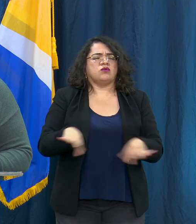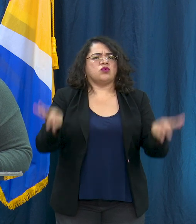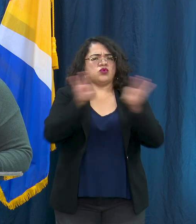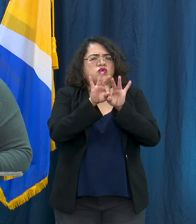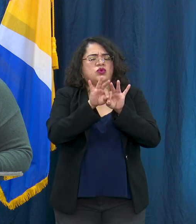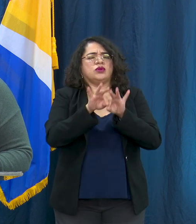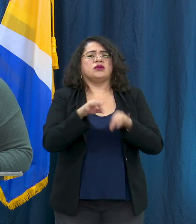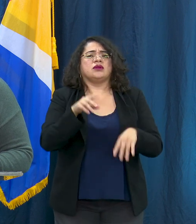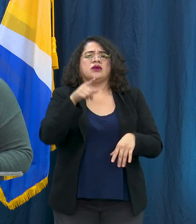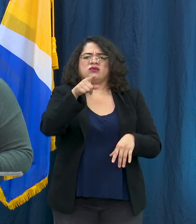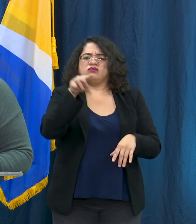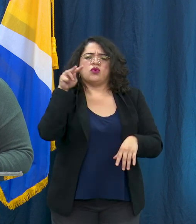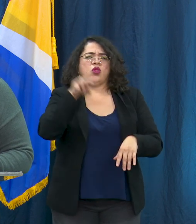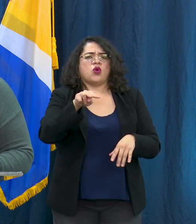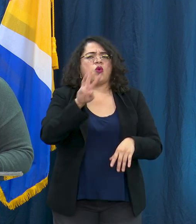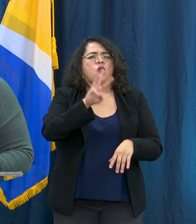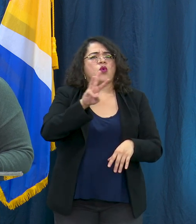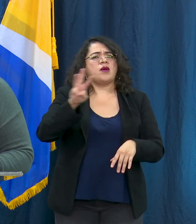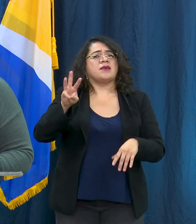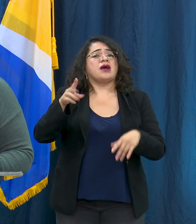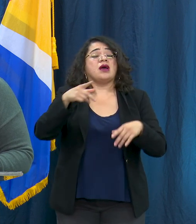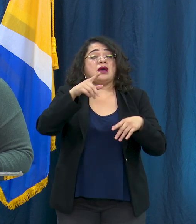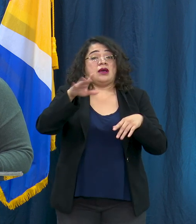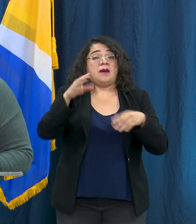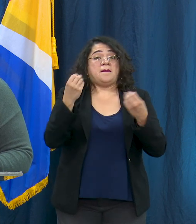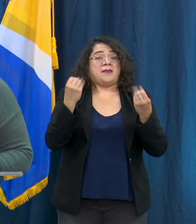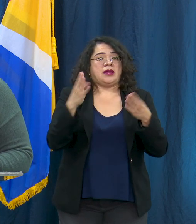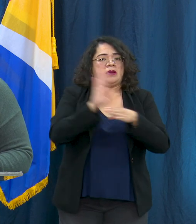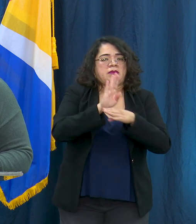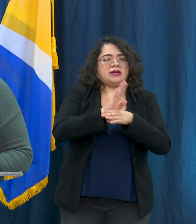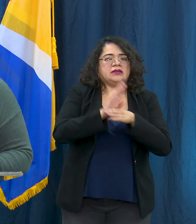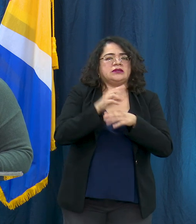sitio web k permit a las em presses a acute re completar una lista de